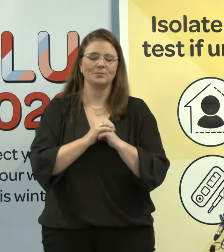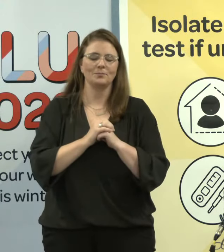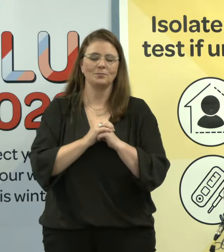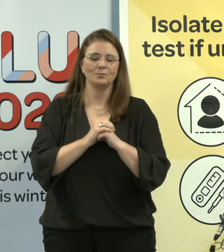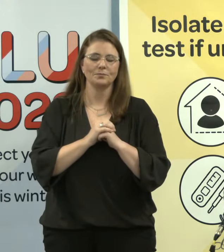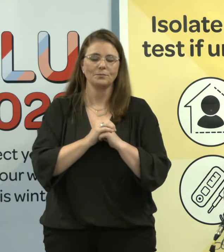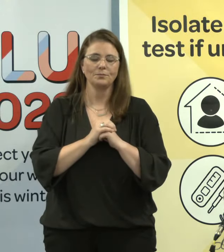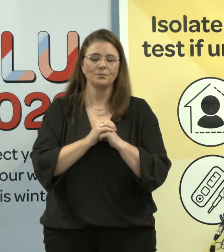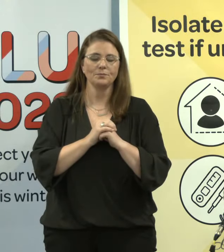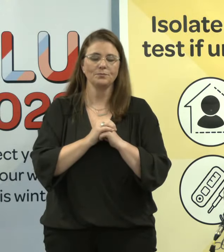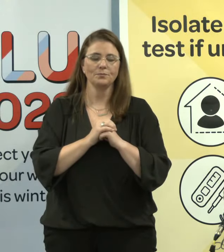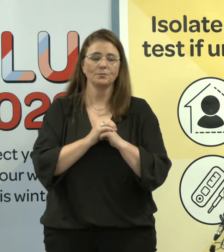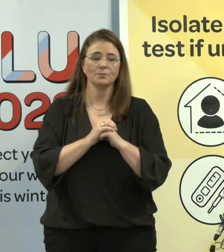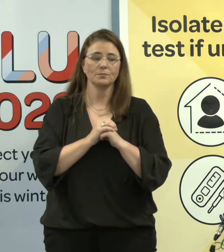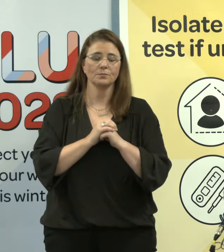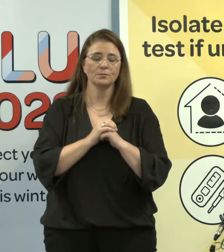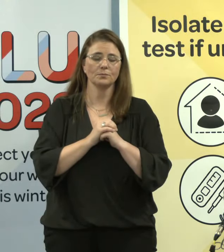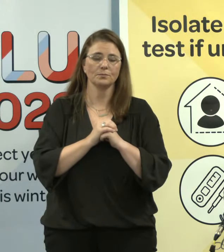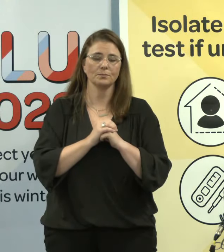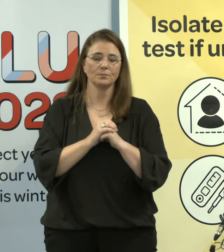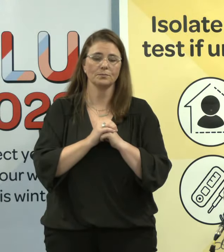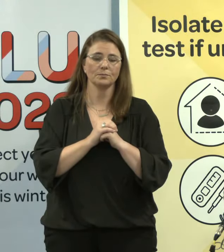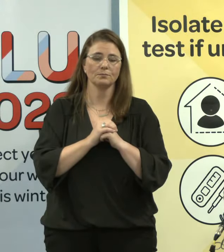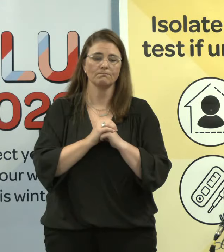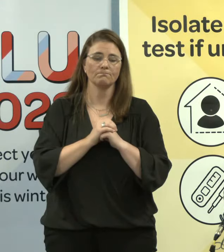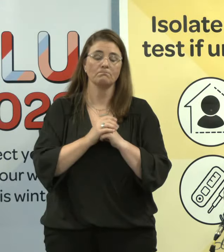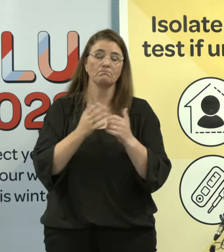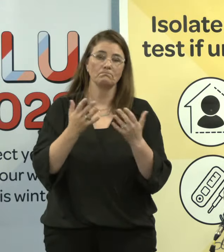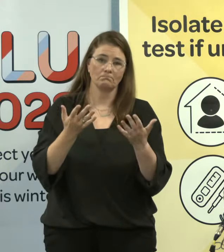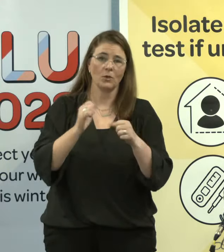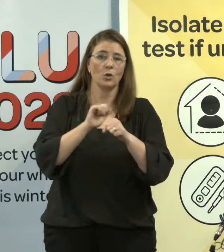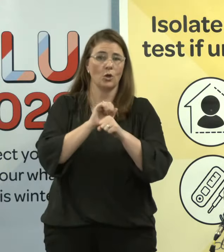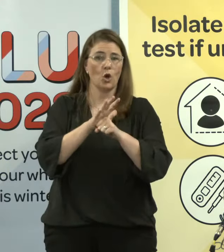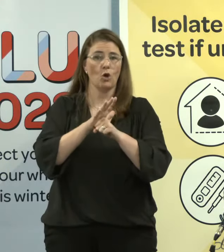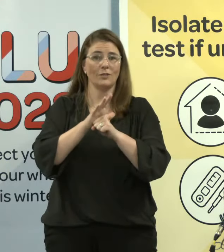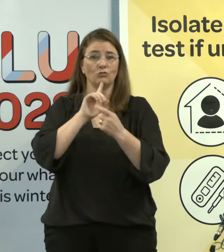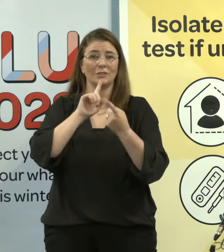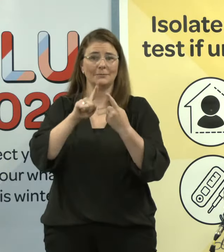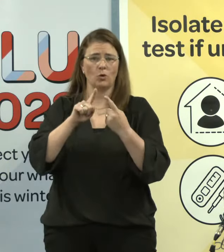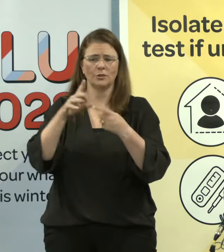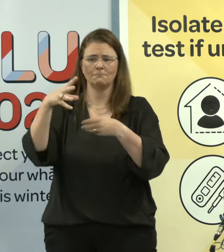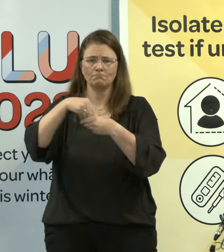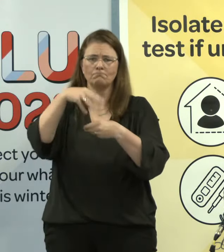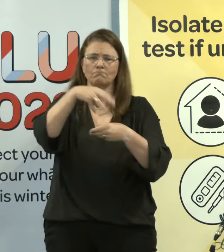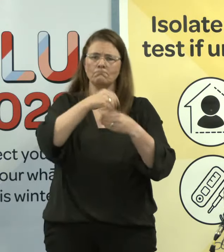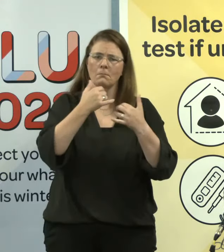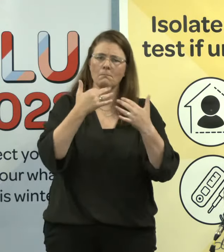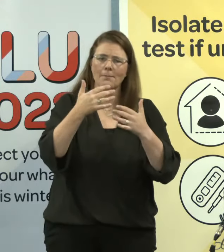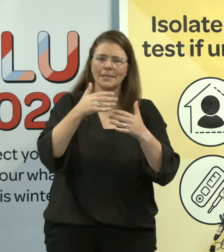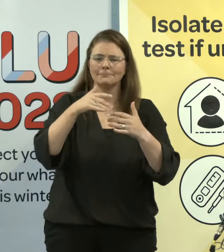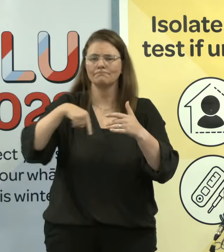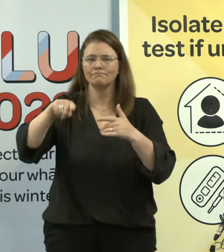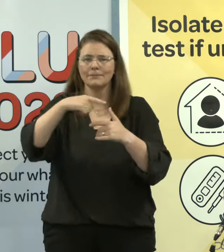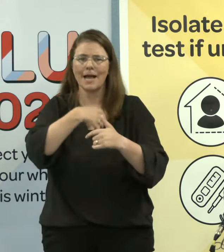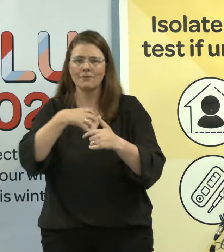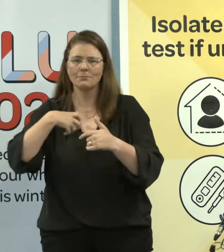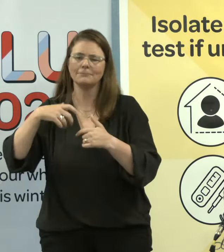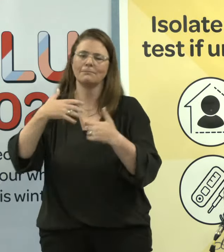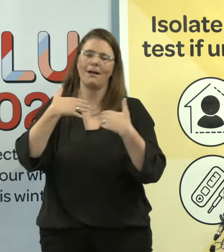te whai waahi whakaora whaiaro ka mihi ki a Takuta McElnay i te